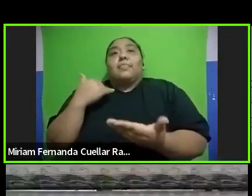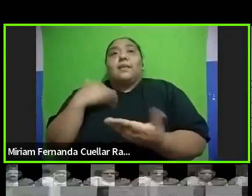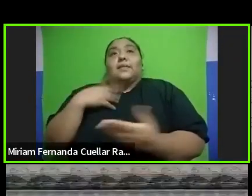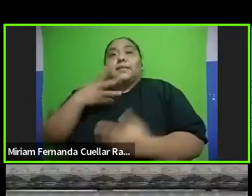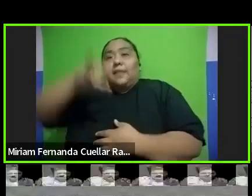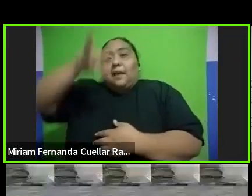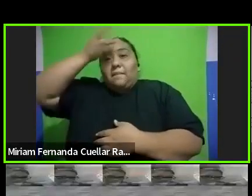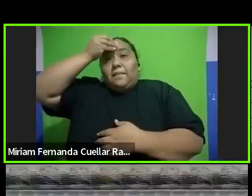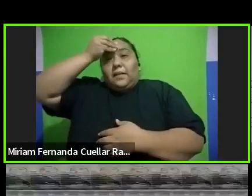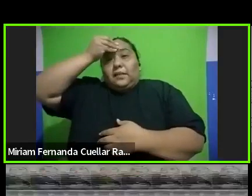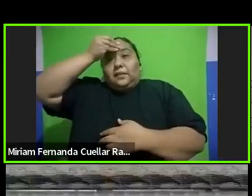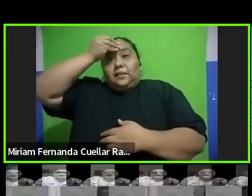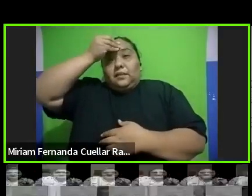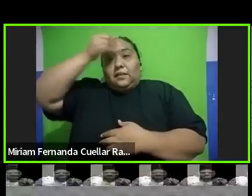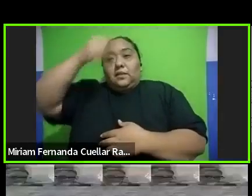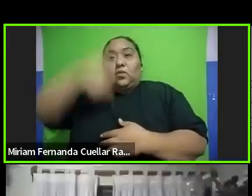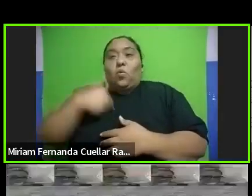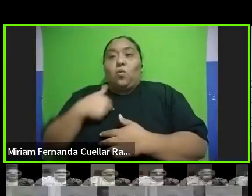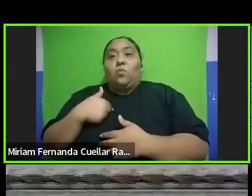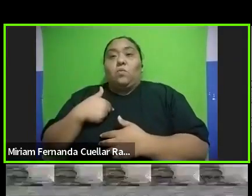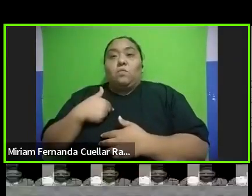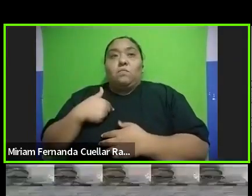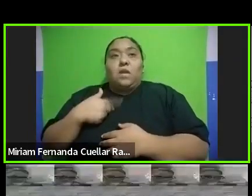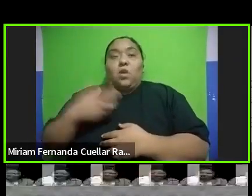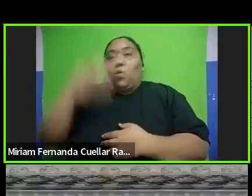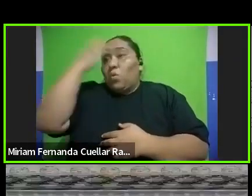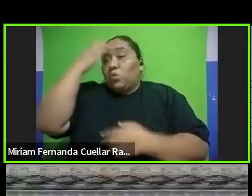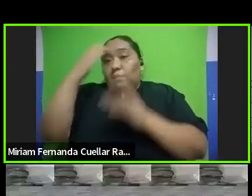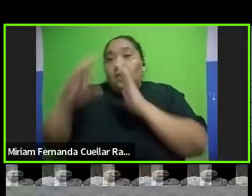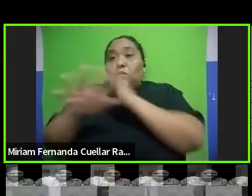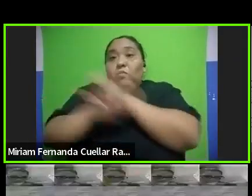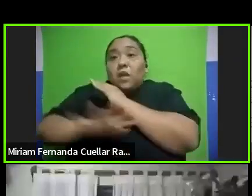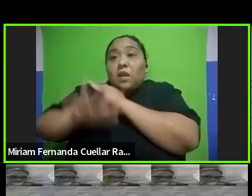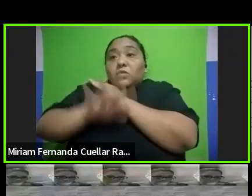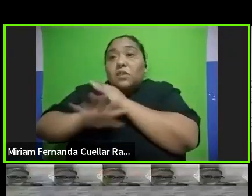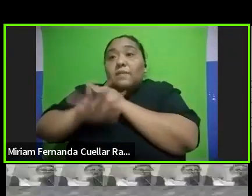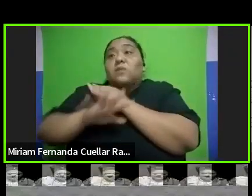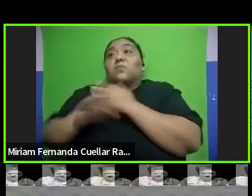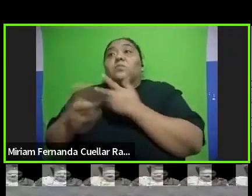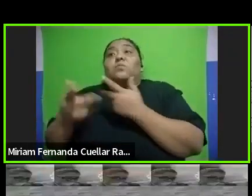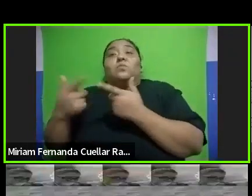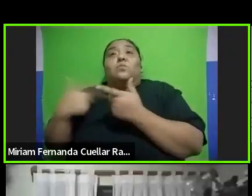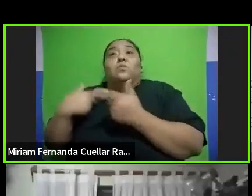par también en mi caso. caso. Yo aprendí Yo aprendí y con lo conocido conocimientos muy básicos, muy básicos, apliqué mis